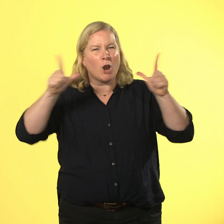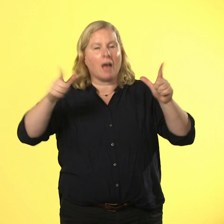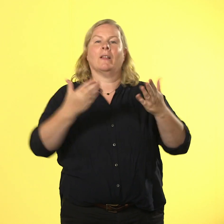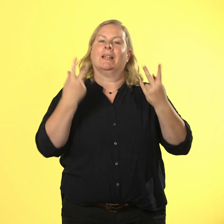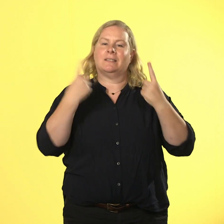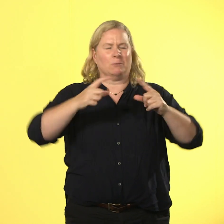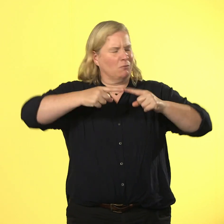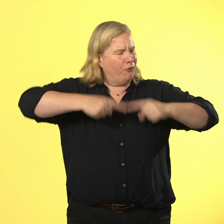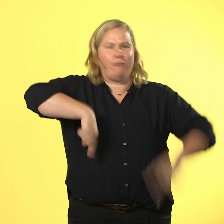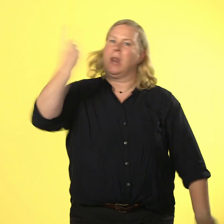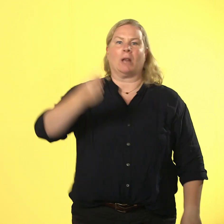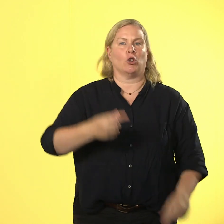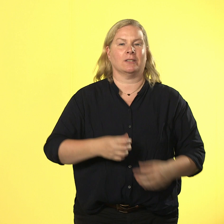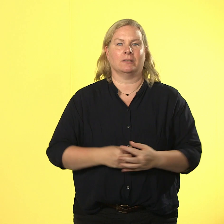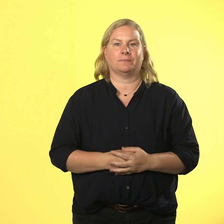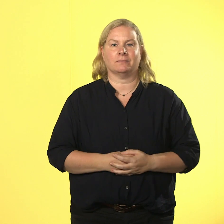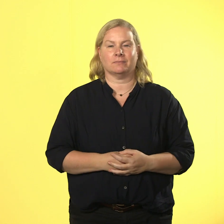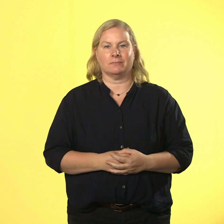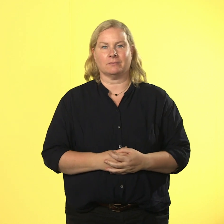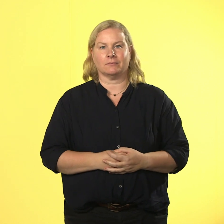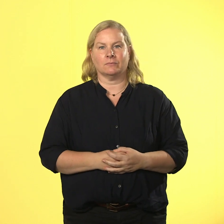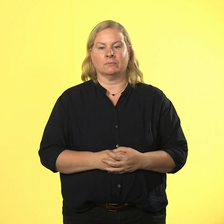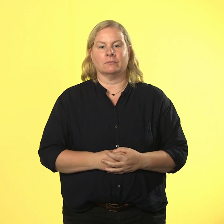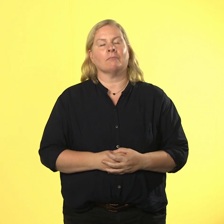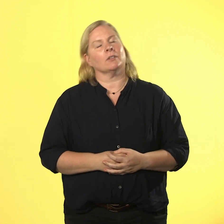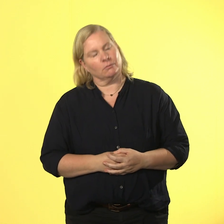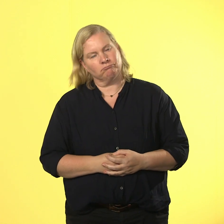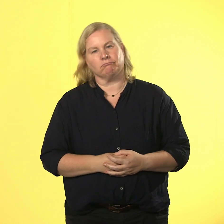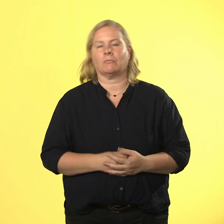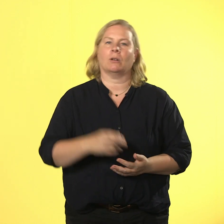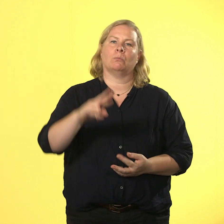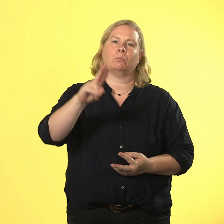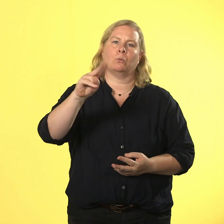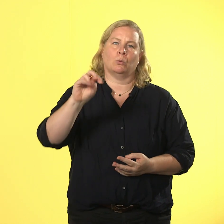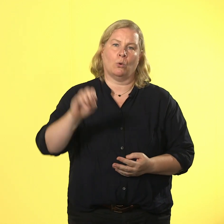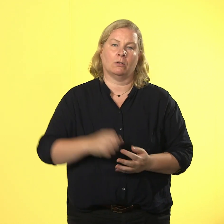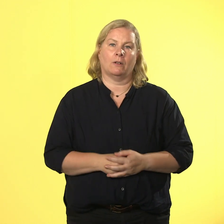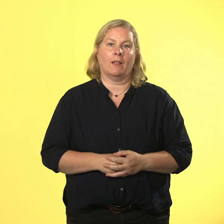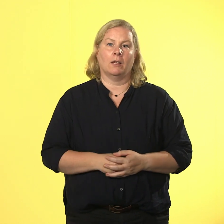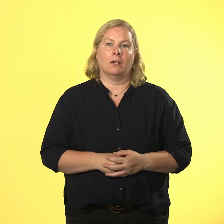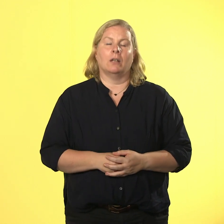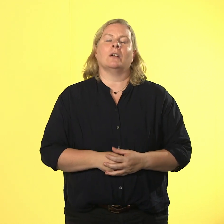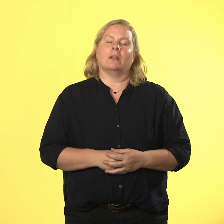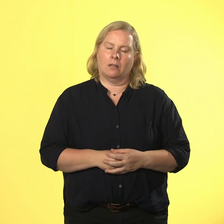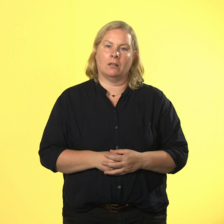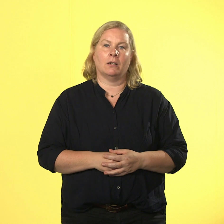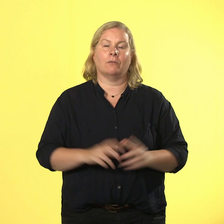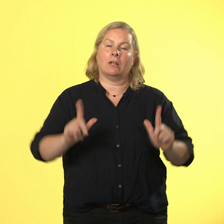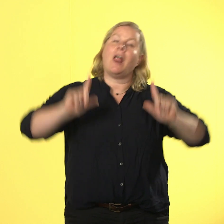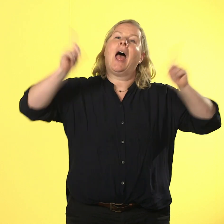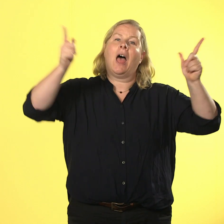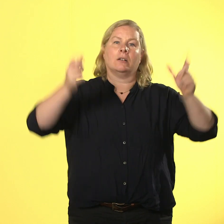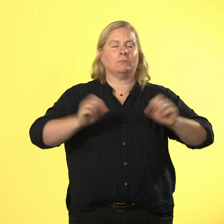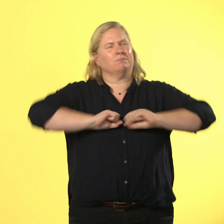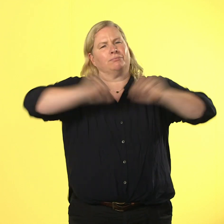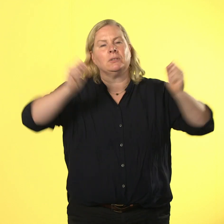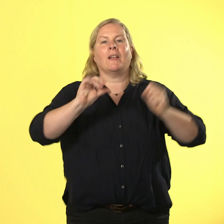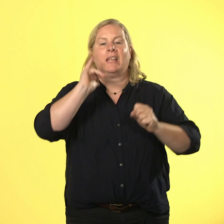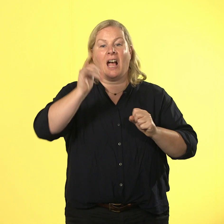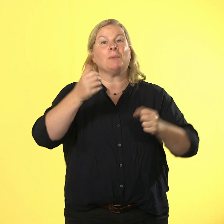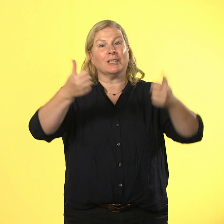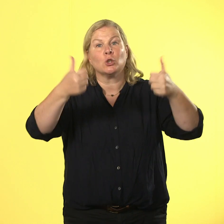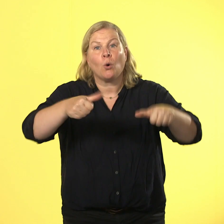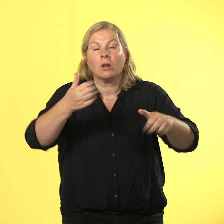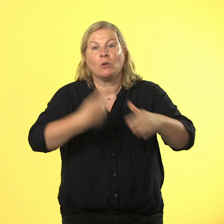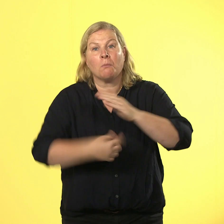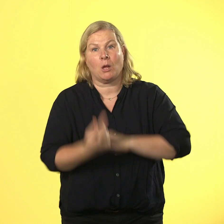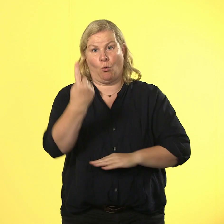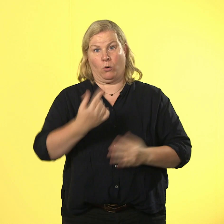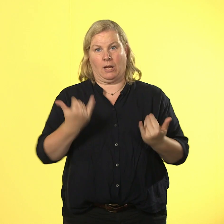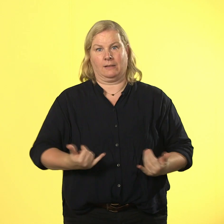der dampf ist zwar raus, aber der druck ist jetzt noch viel größer. alle kollegen gucken komisch,